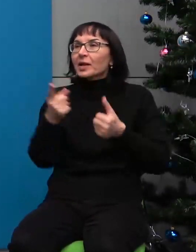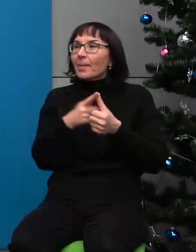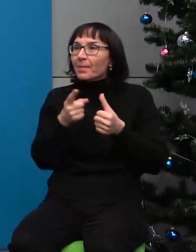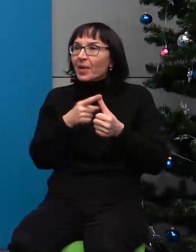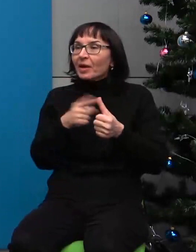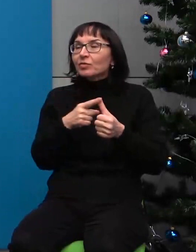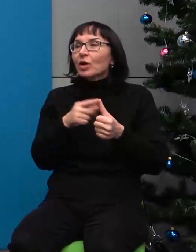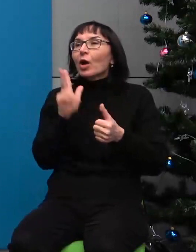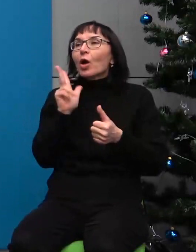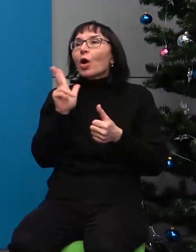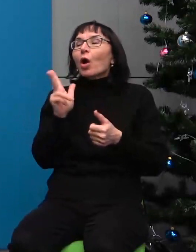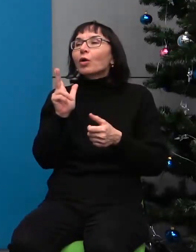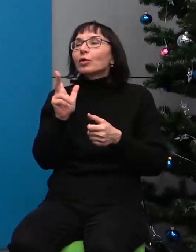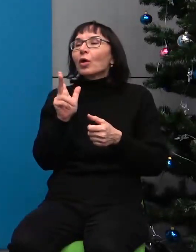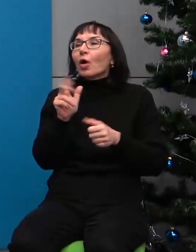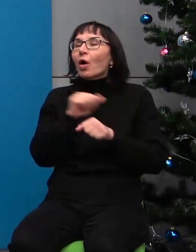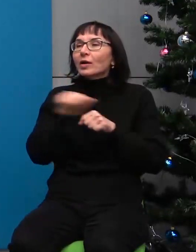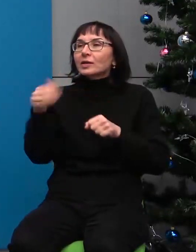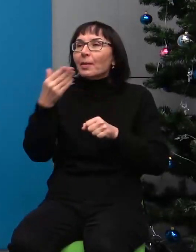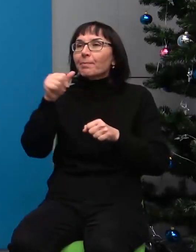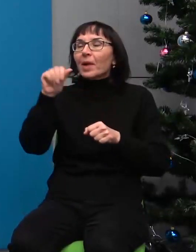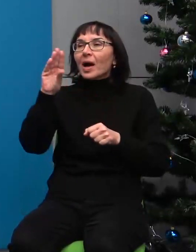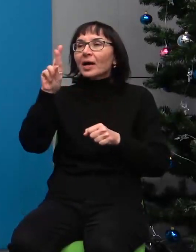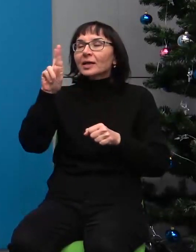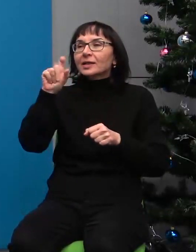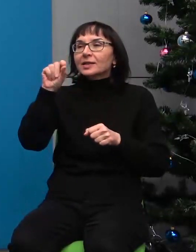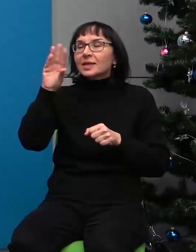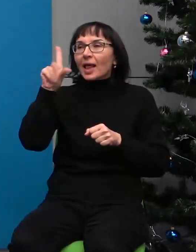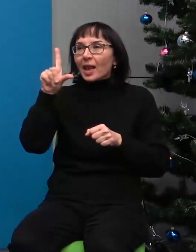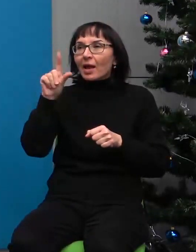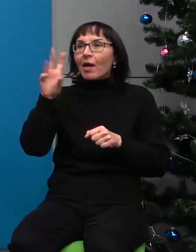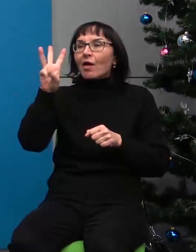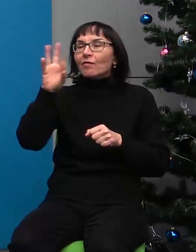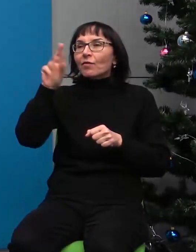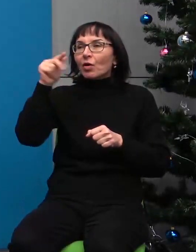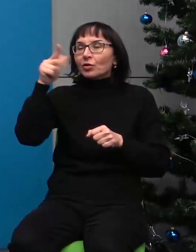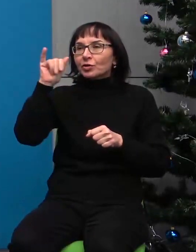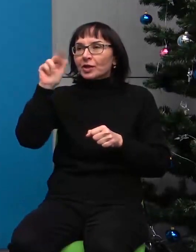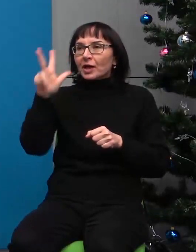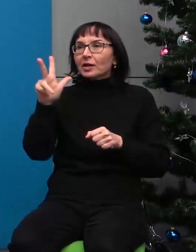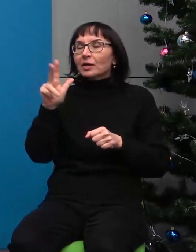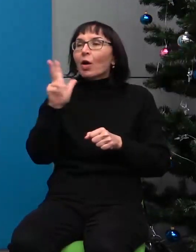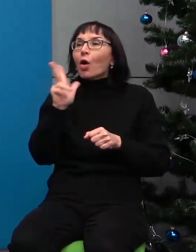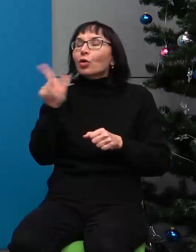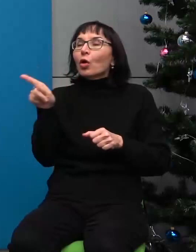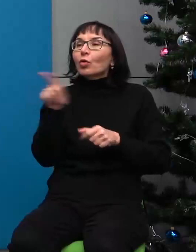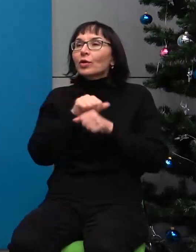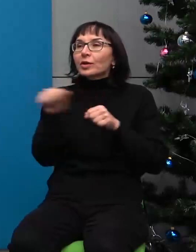kim jest Marcel Włoźniak, kim Ty jeszcze nie byłeś, ale kim jesteś, powiedz.